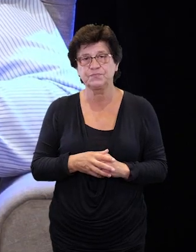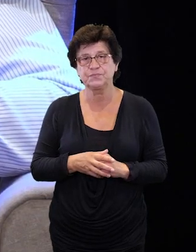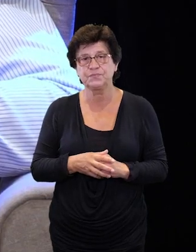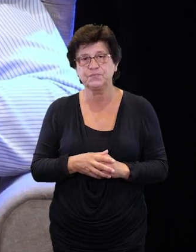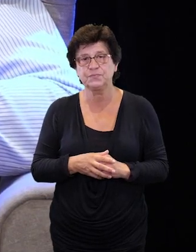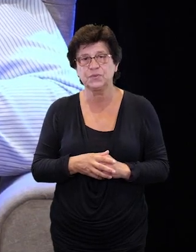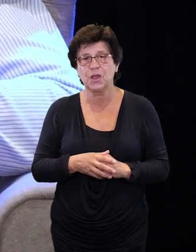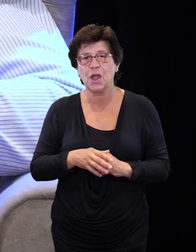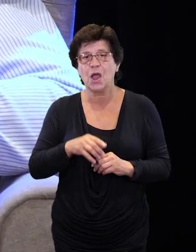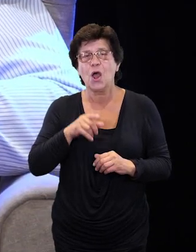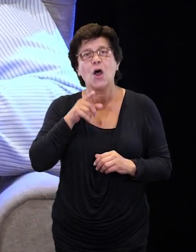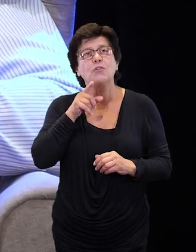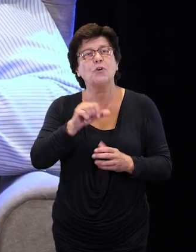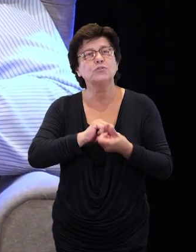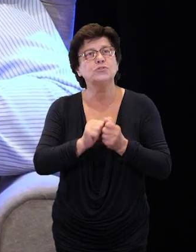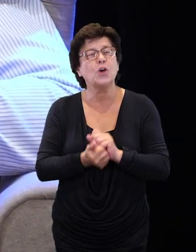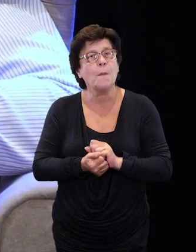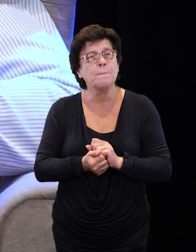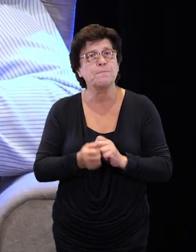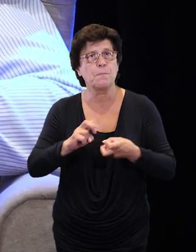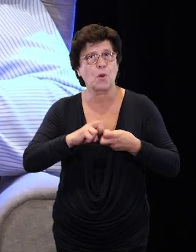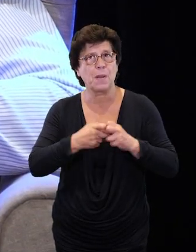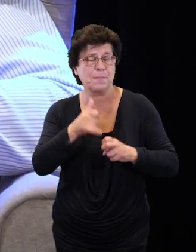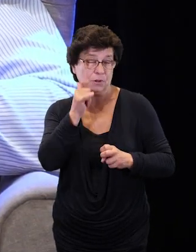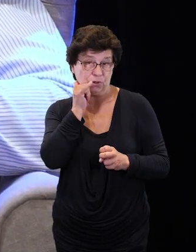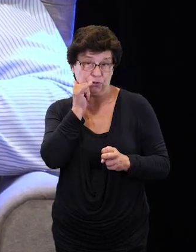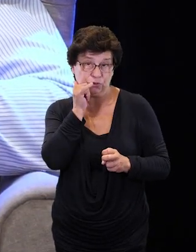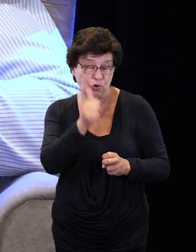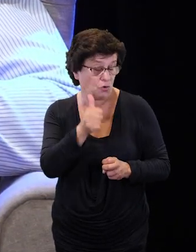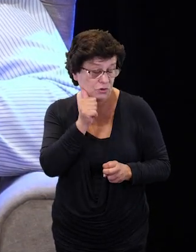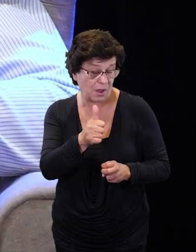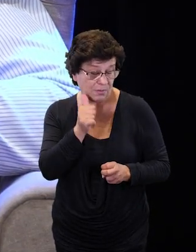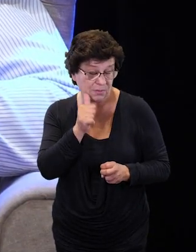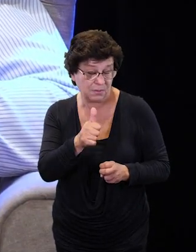I to są problemy codzienne, które nie mają do końca rozwiązania.